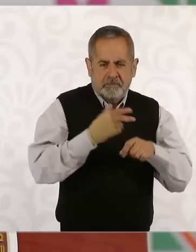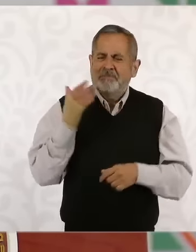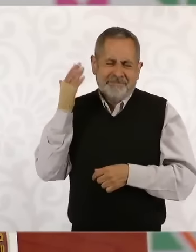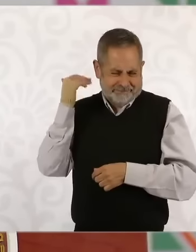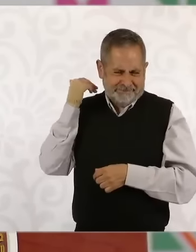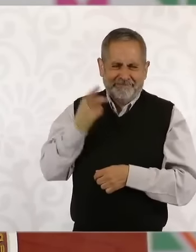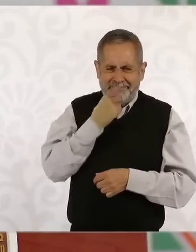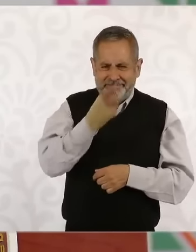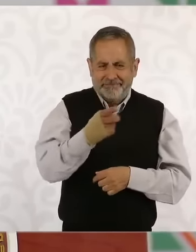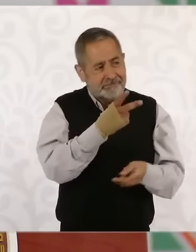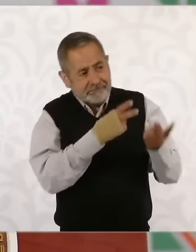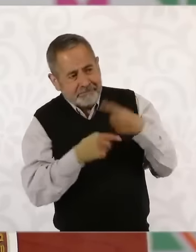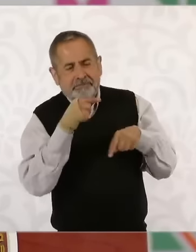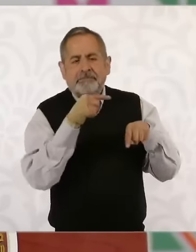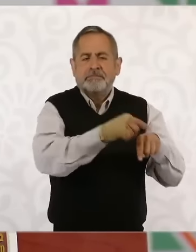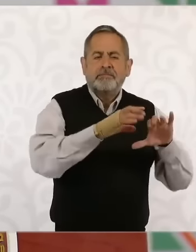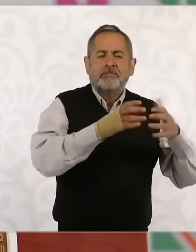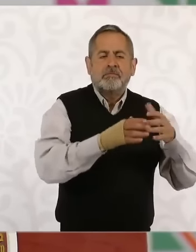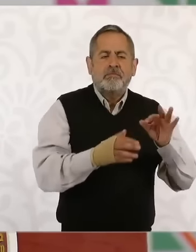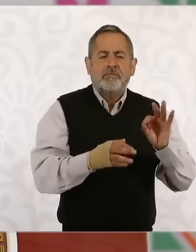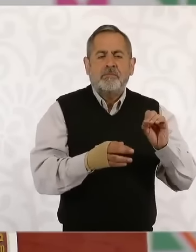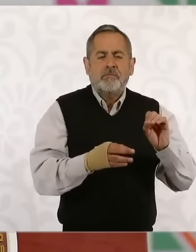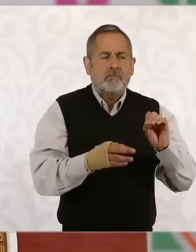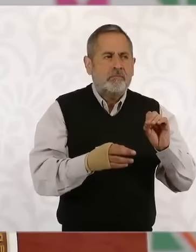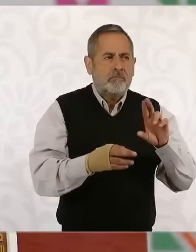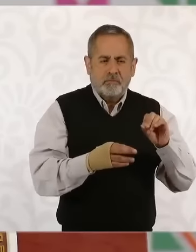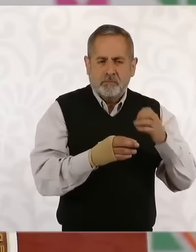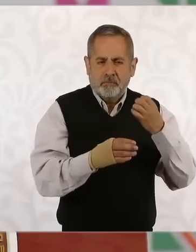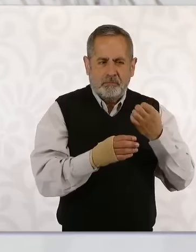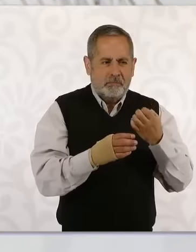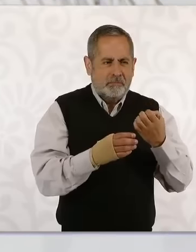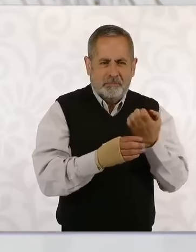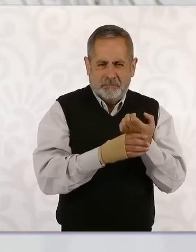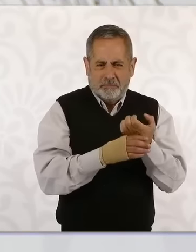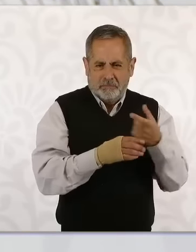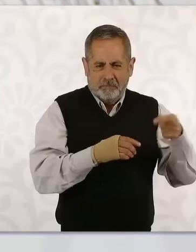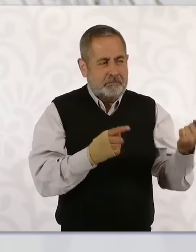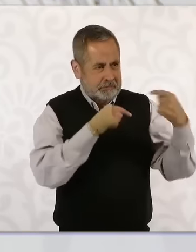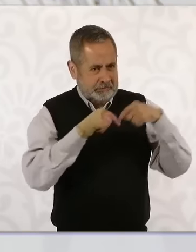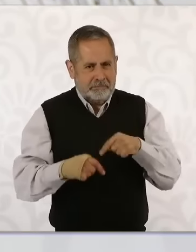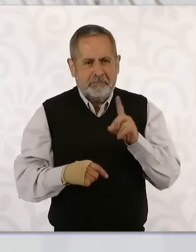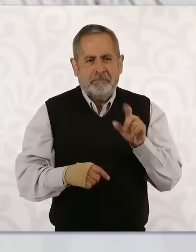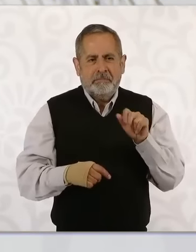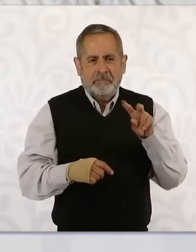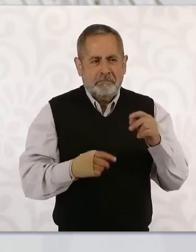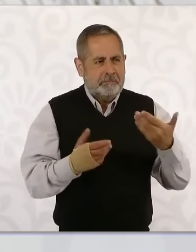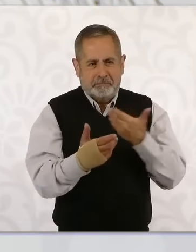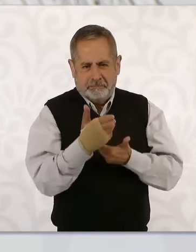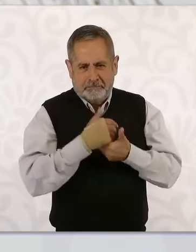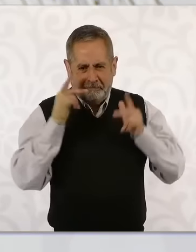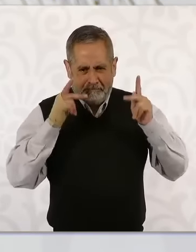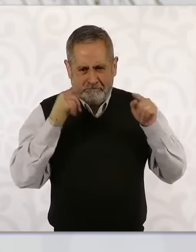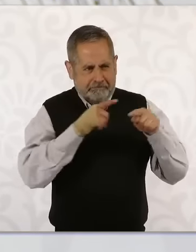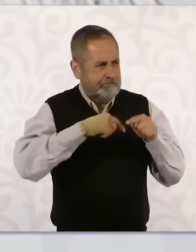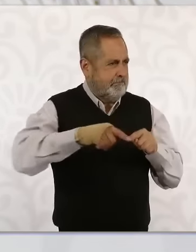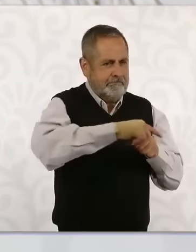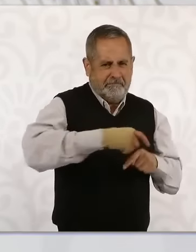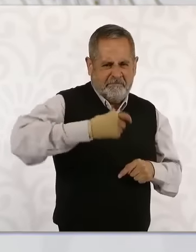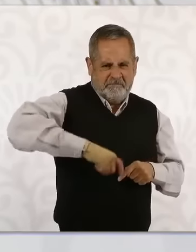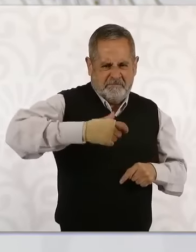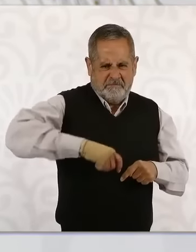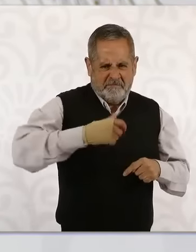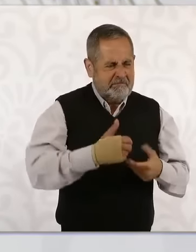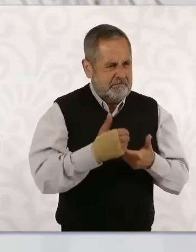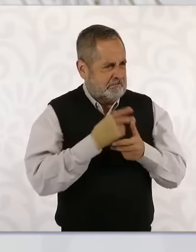estuvieron aquí los del Foro Económico de Dav en la ciudad que nos visitaron. E México está abierto